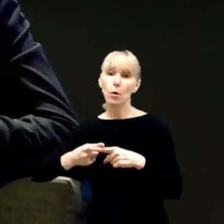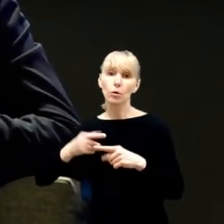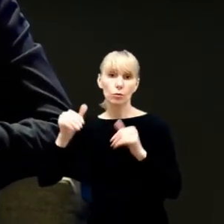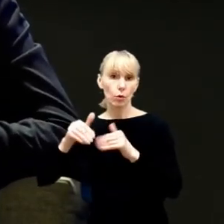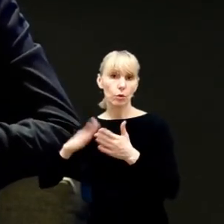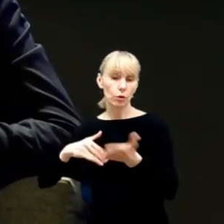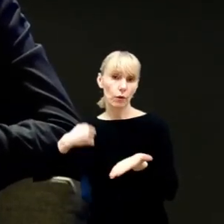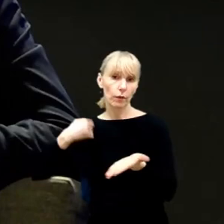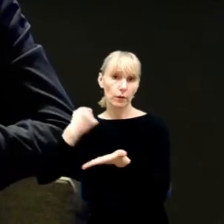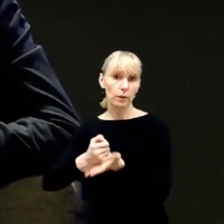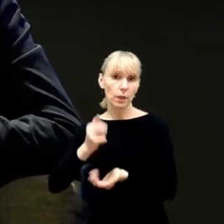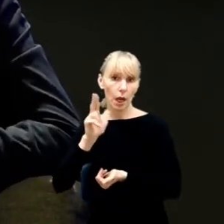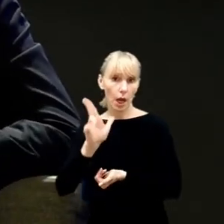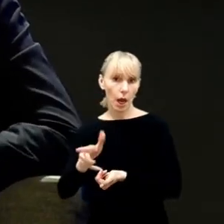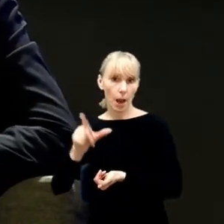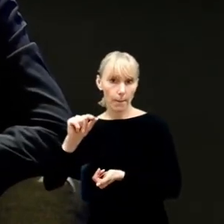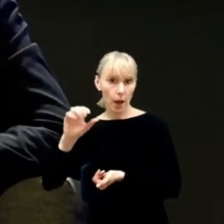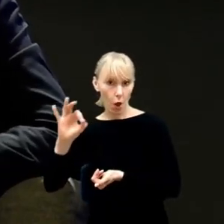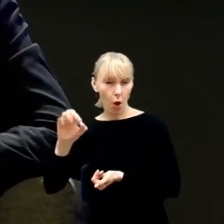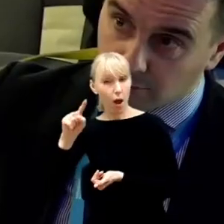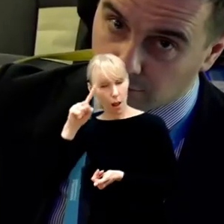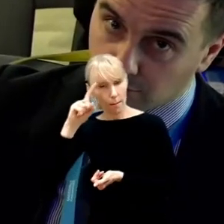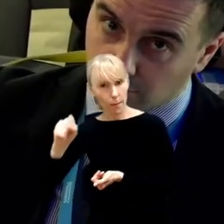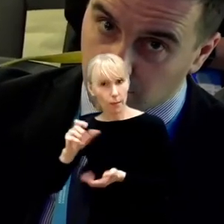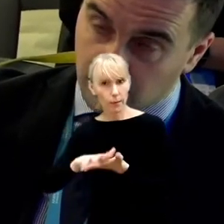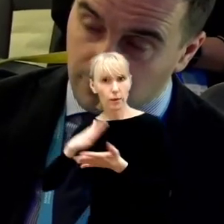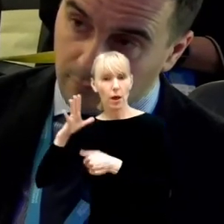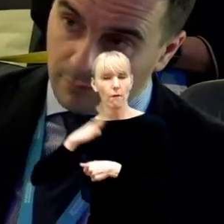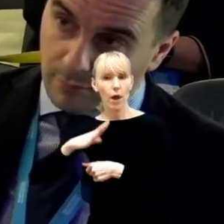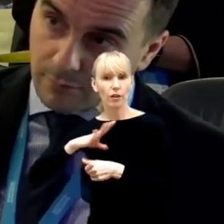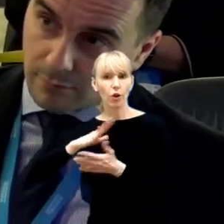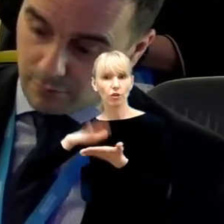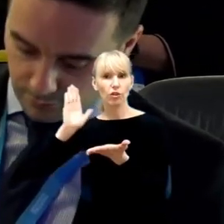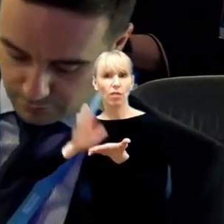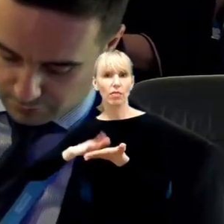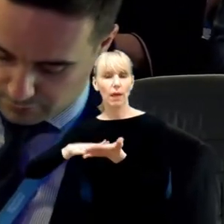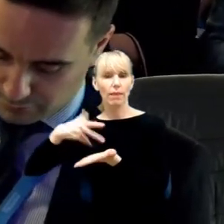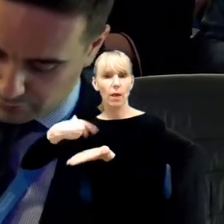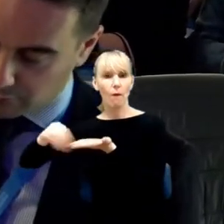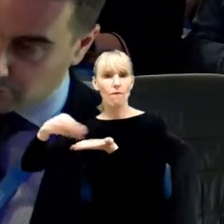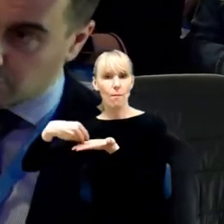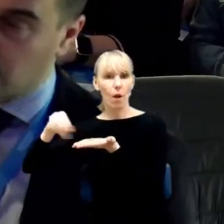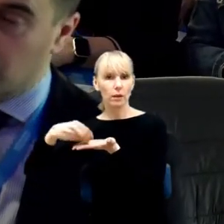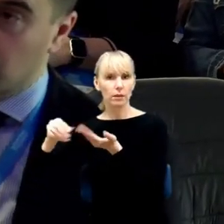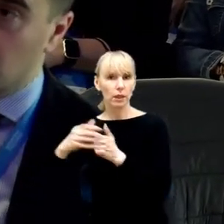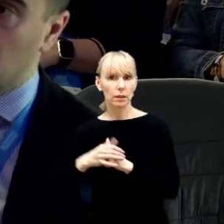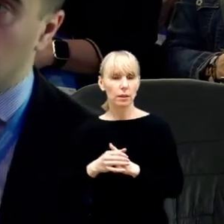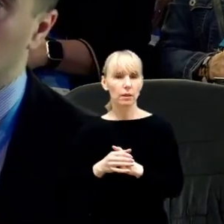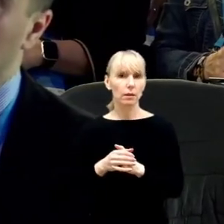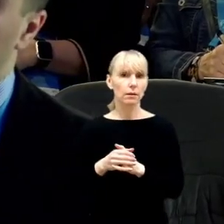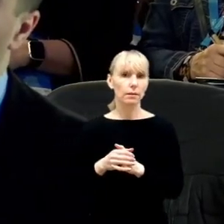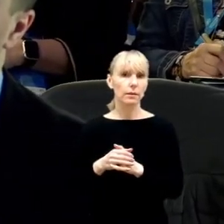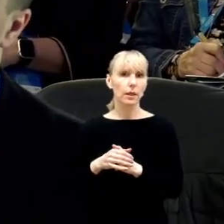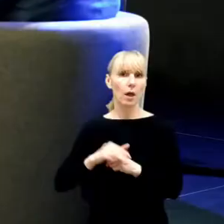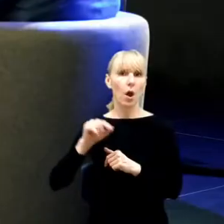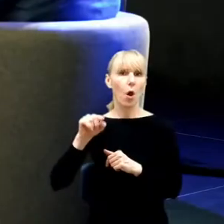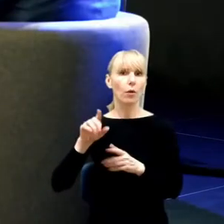że te środki z KPO są wypłacane w wartości netto i co też może być istotne dla Państwa, one są wypłacane jako refinansowanie